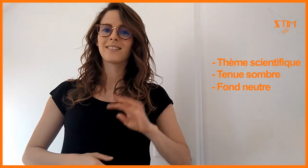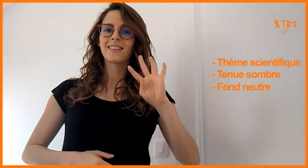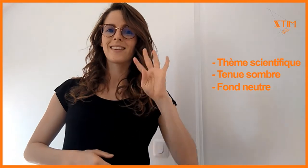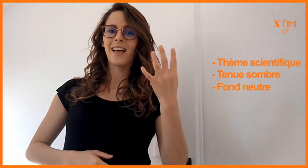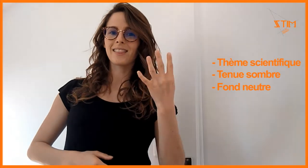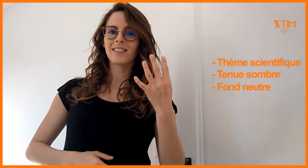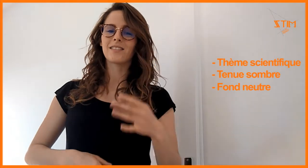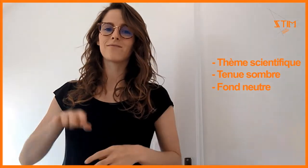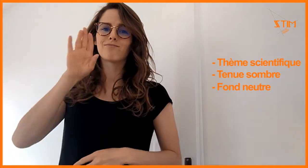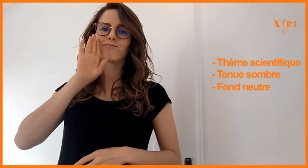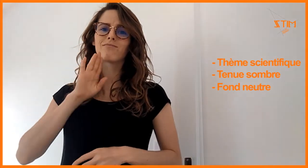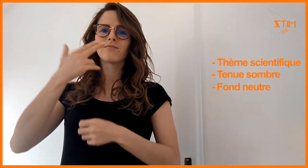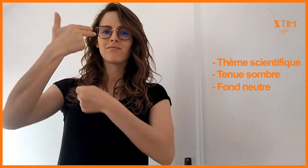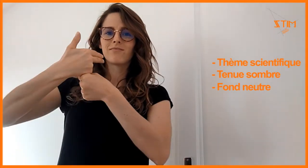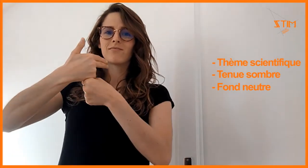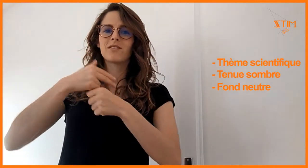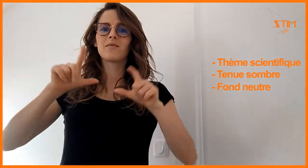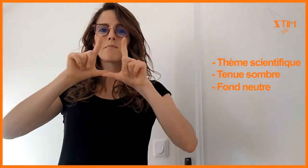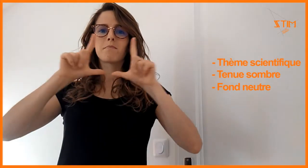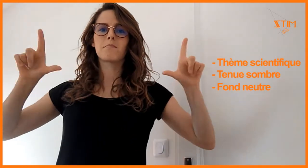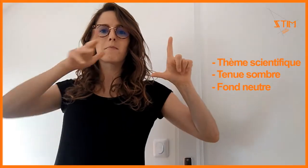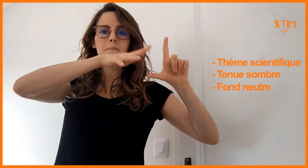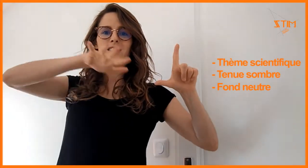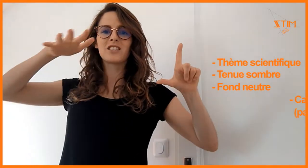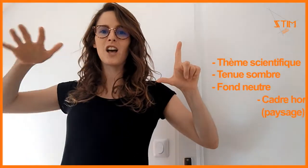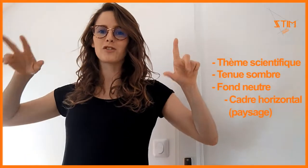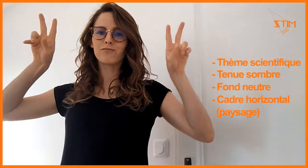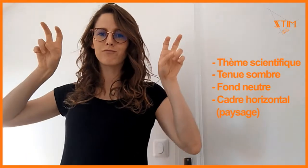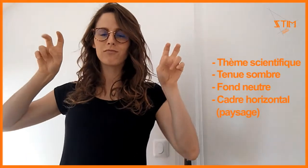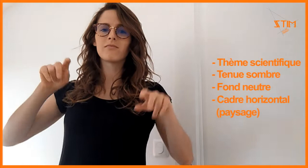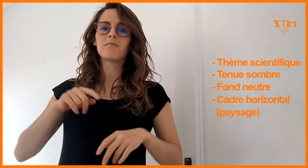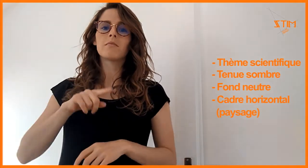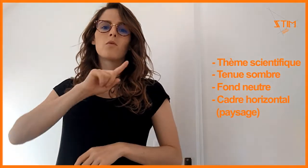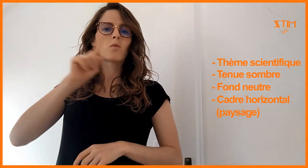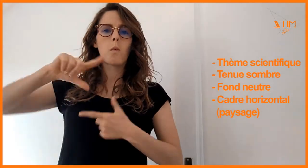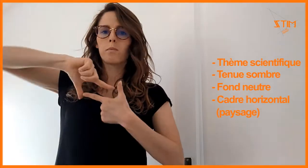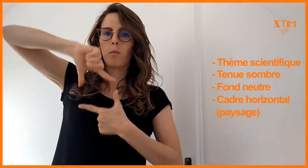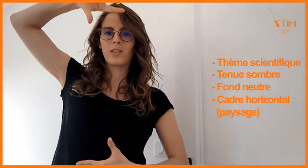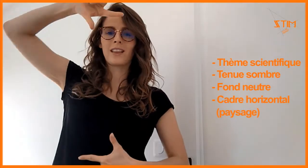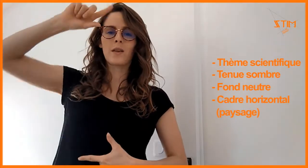4. Filmer en mode paysage. Pas en mode portrait.